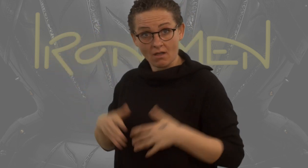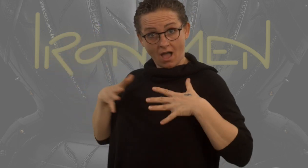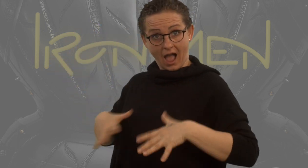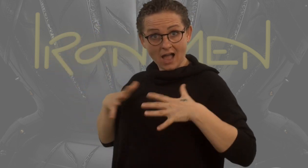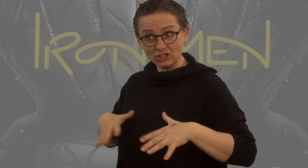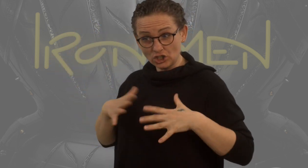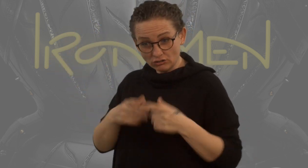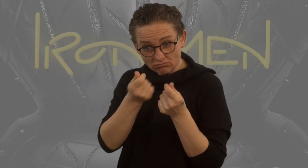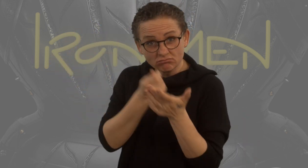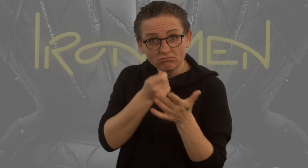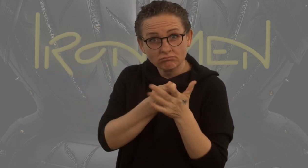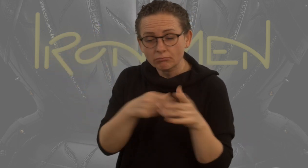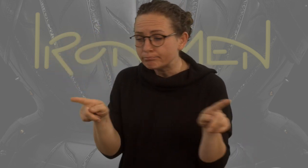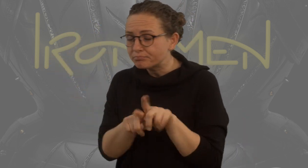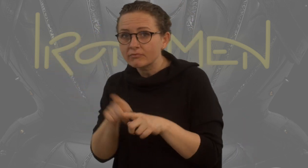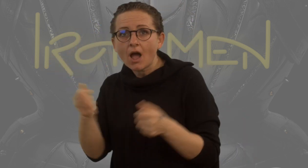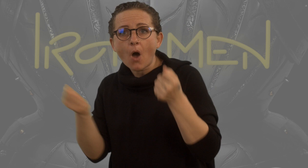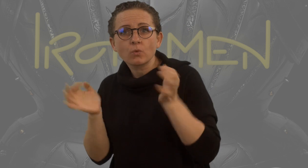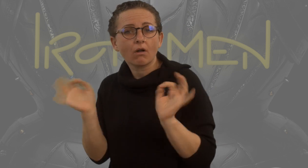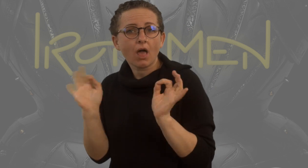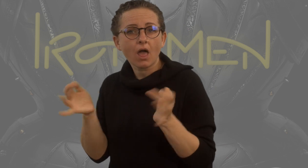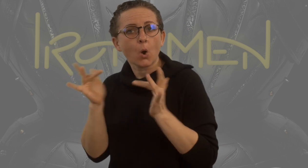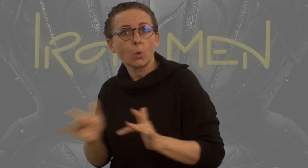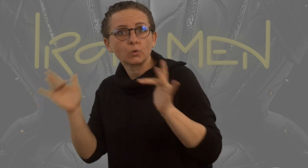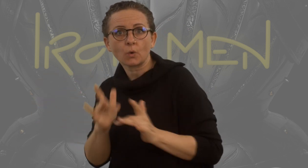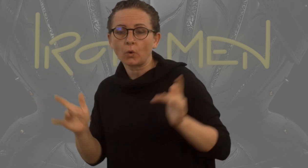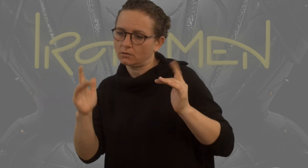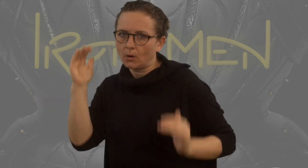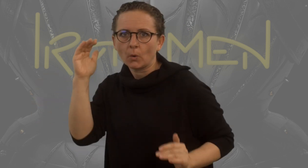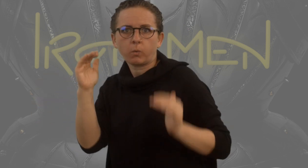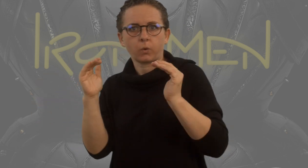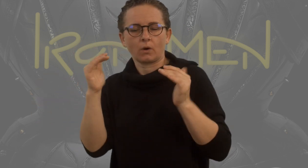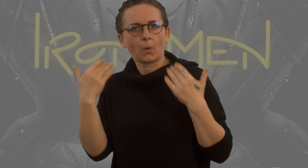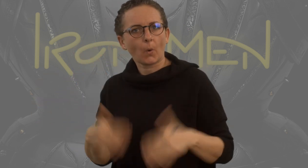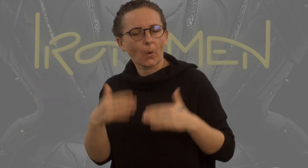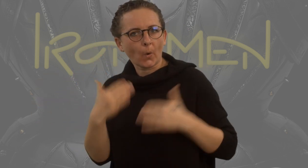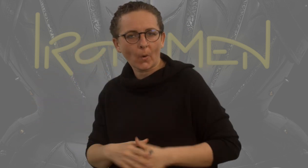Harnische waren fast so teuer wie ein hochpreisiges Auto.